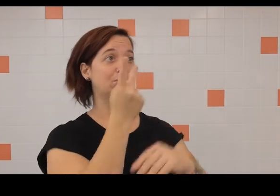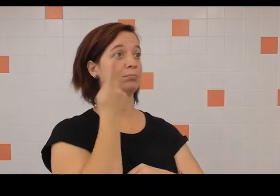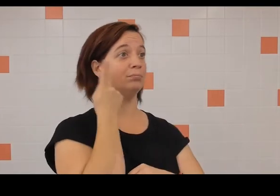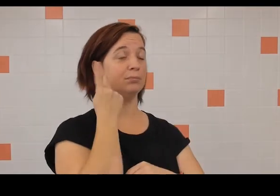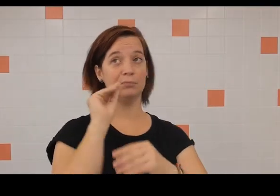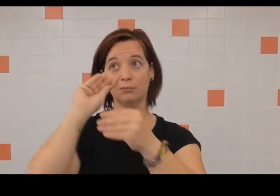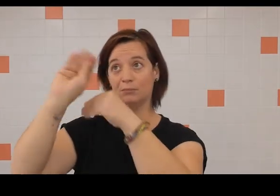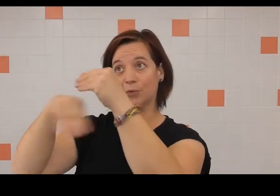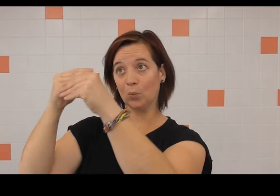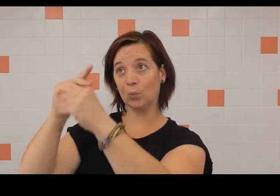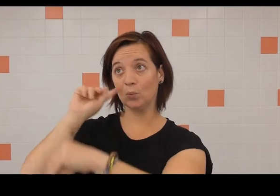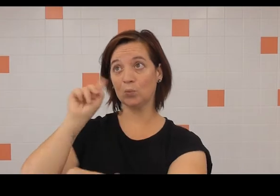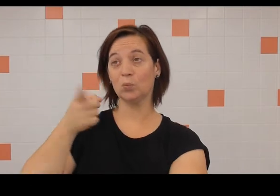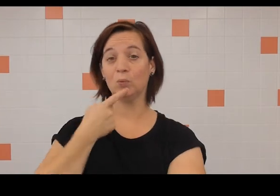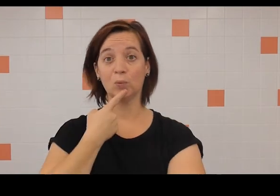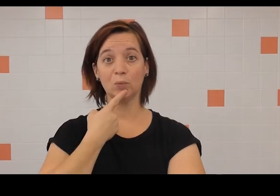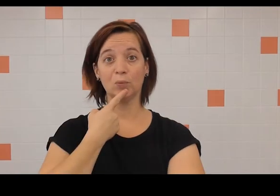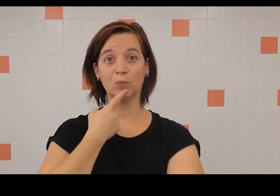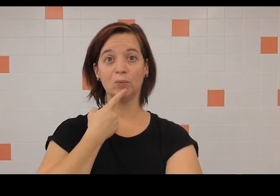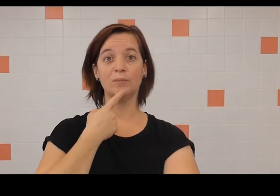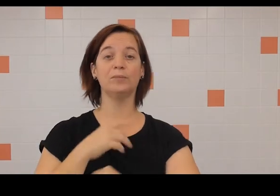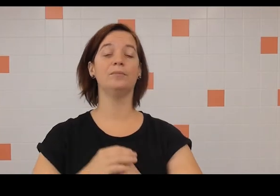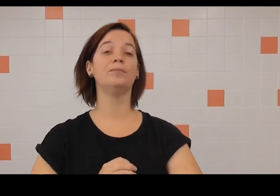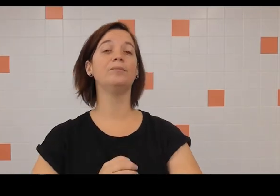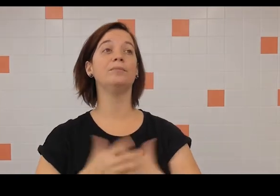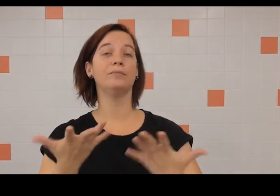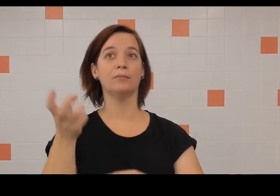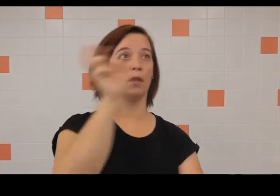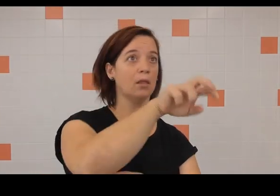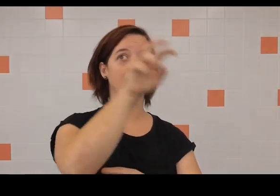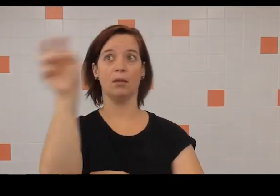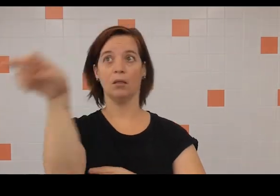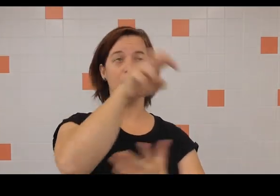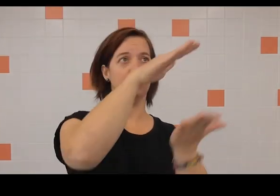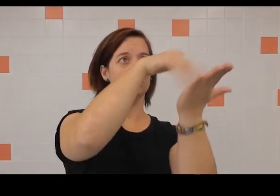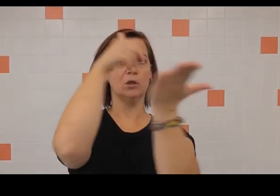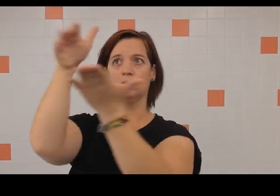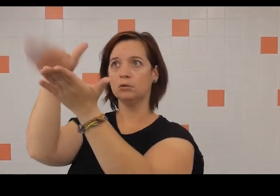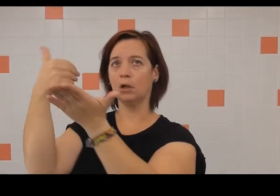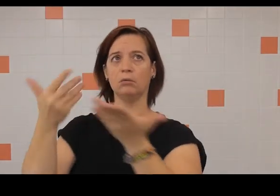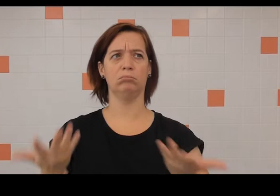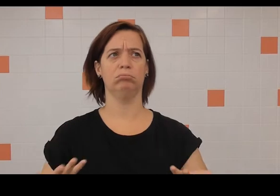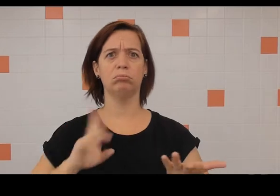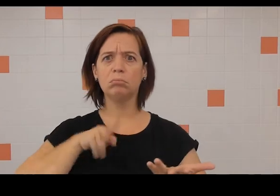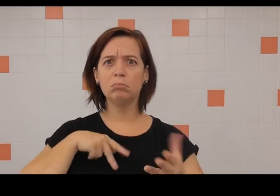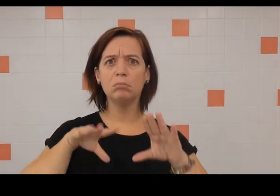comment elle a navigué du monde des entendants au monde des sourds et ce qu'elle a pris de chacun.